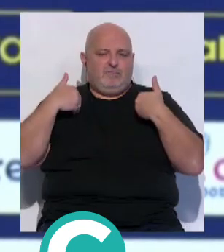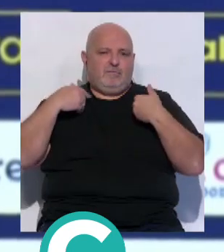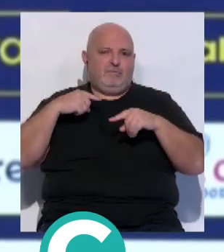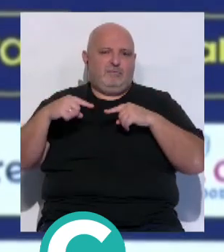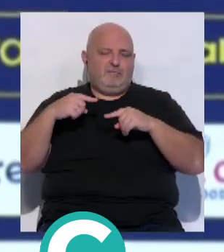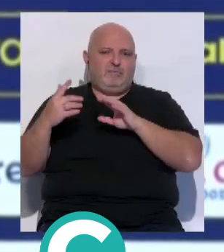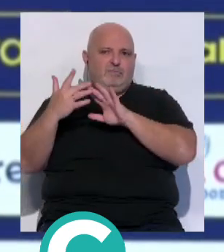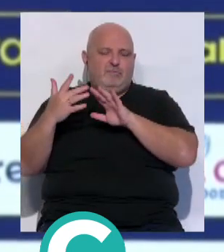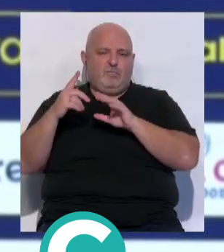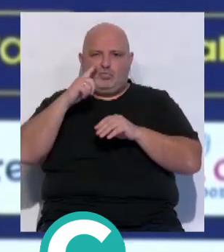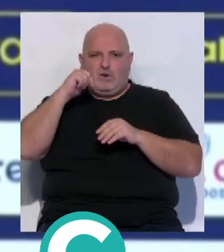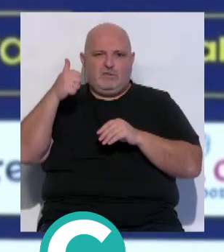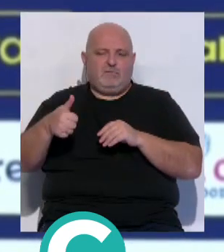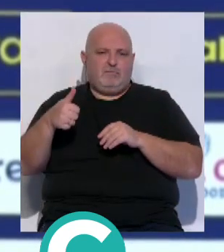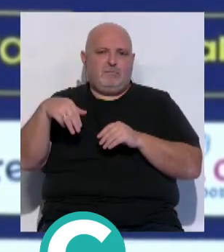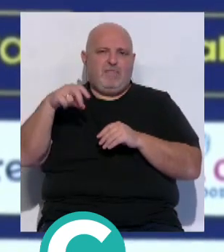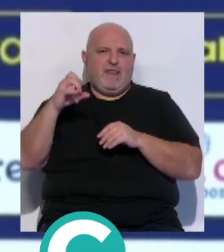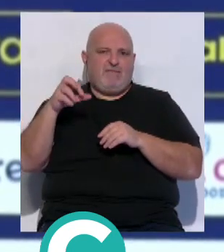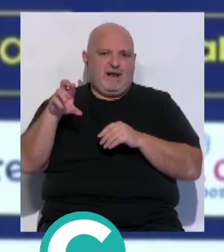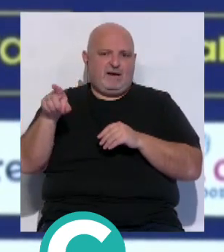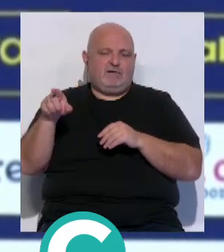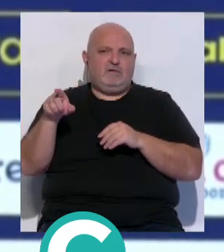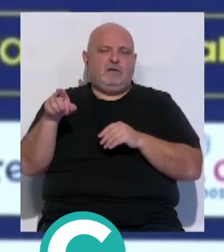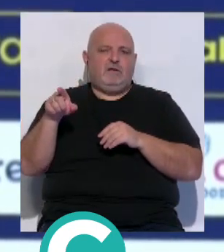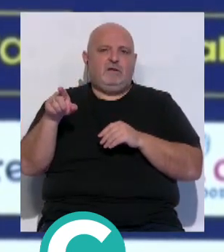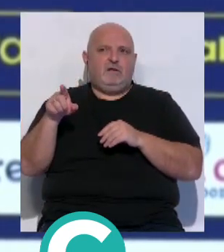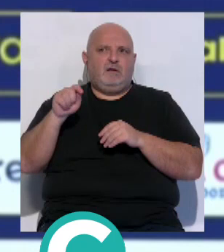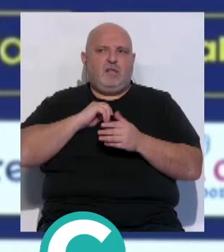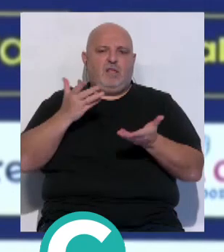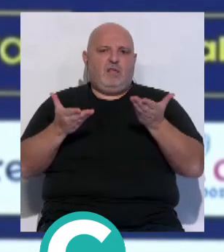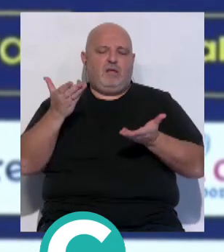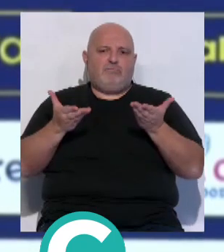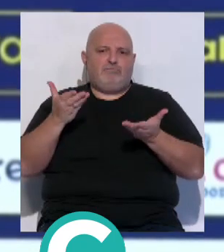con el que tuve tanto tiempo creo que eso fue lo que hizo inclinar la balanza un poco pero nada